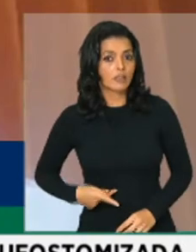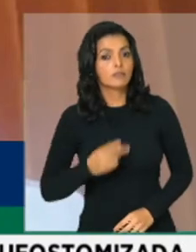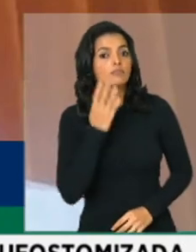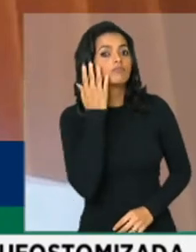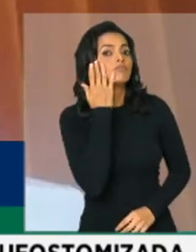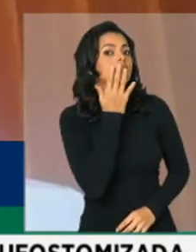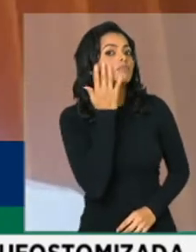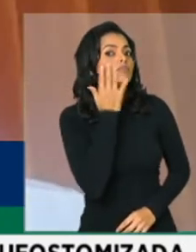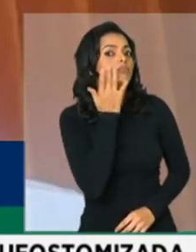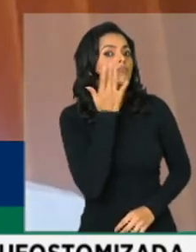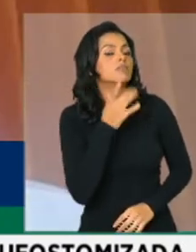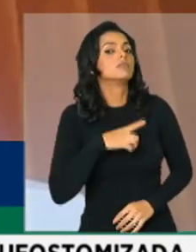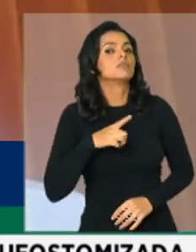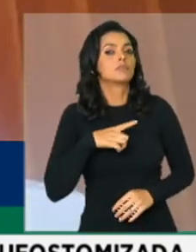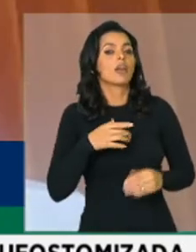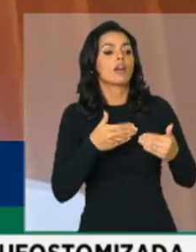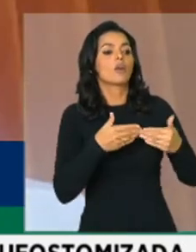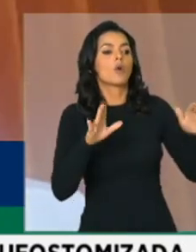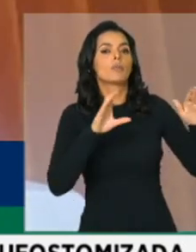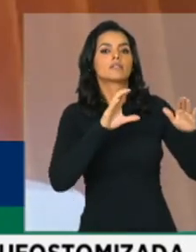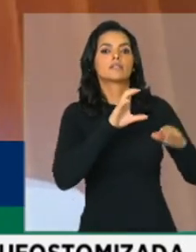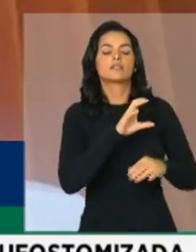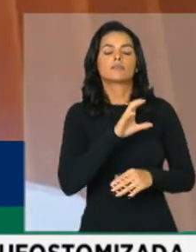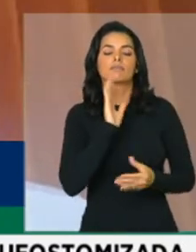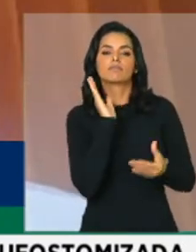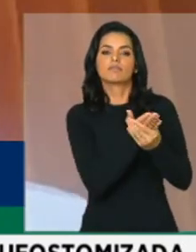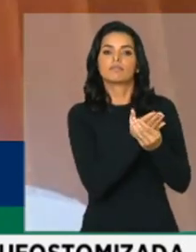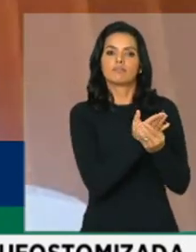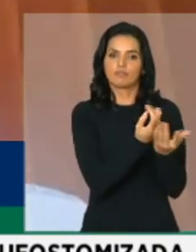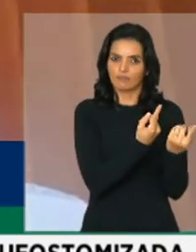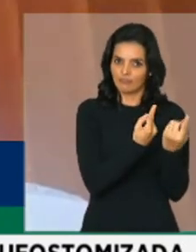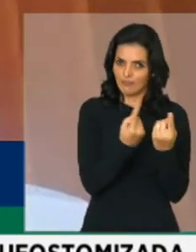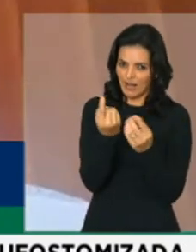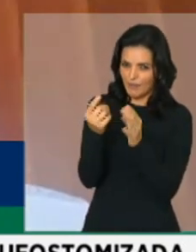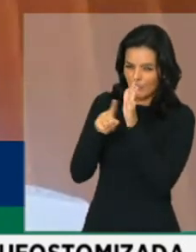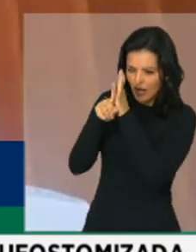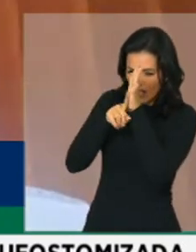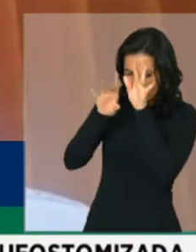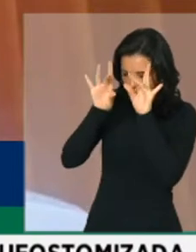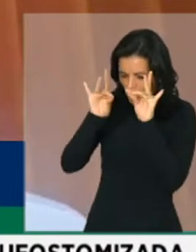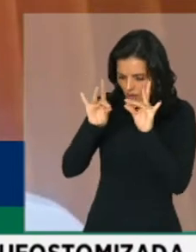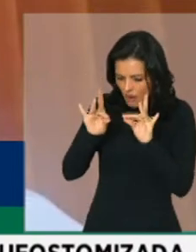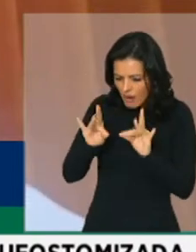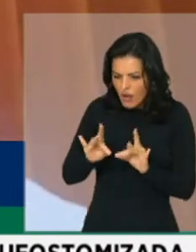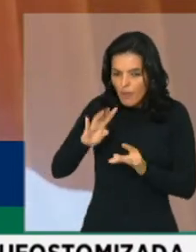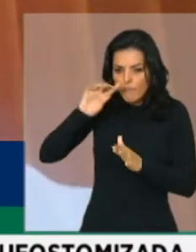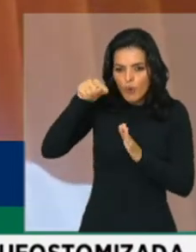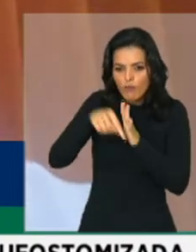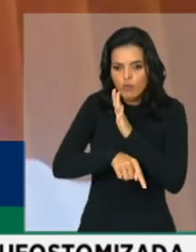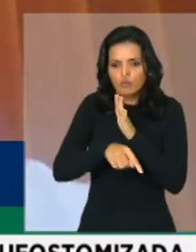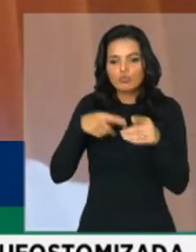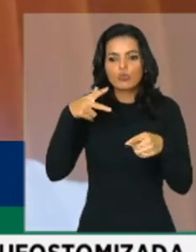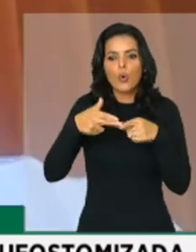REQUERIMENTO PERMANEÇAM COMO SE ACHAM. APROVADO. DECLARO ENCERRADA A DISCUSSÃO. PROJETO FOI EMENDADO PARA OFERECER PARECER ÀS EMENDAS